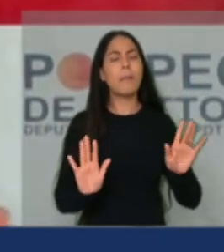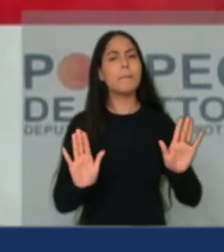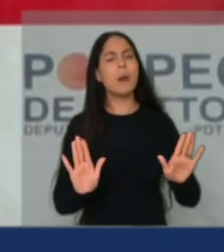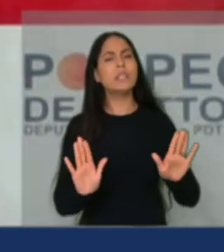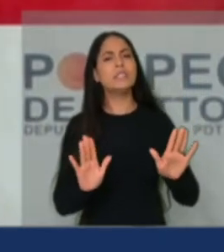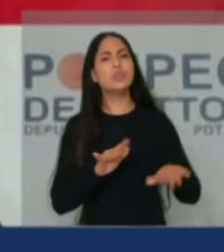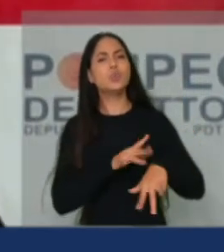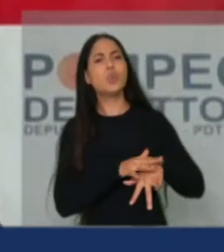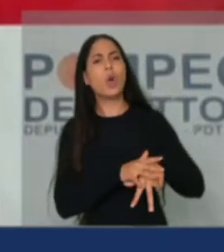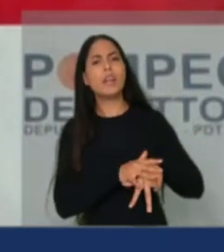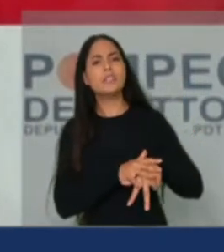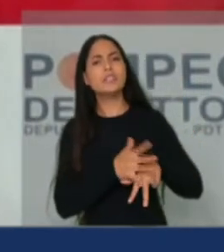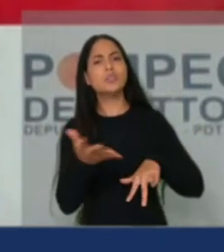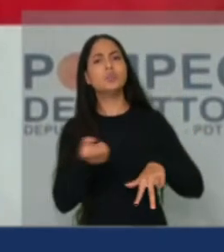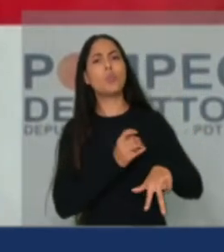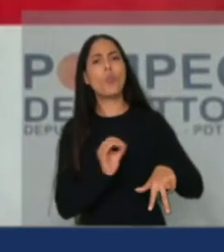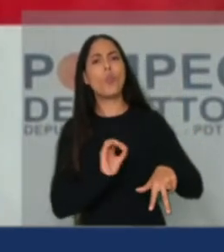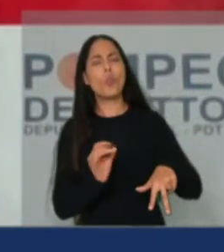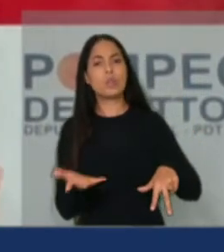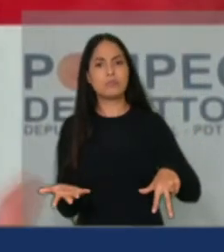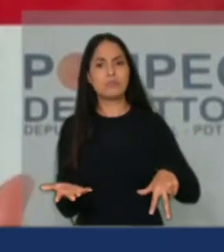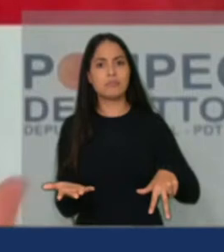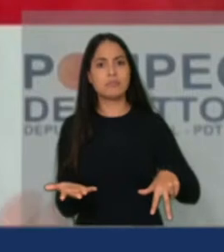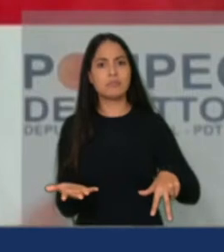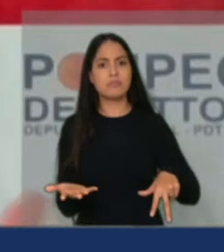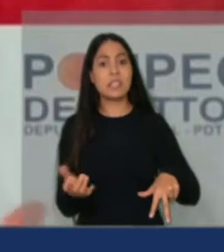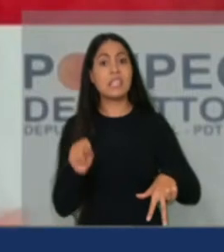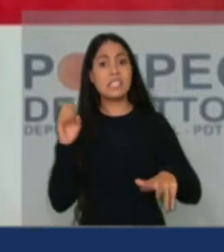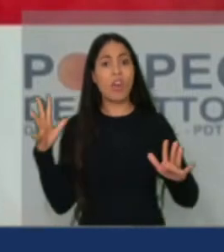TIVER UM ACIDENTE DE TRABALHO, NEM PODE TER UMA LICENÇA REMUNERADA POR CONTA DE UM ACIDENTE DE TRABALHO, É POR